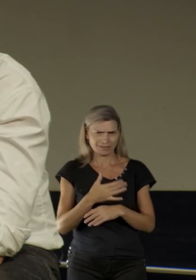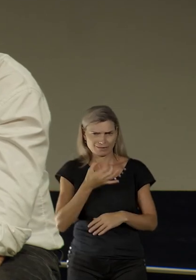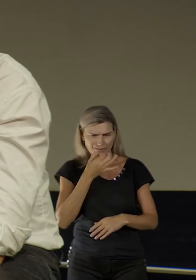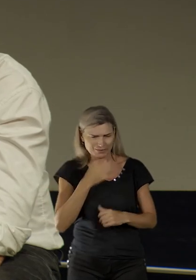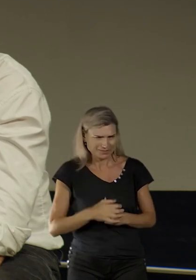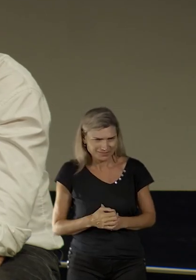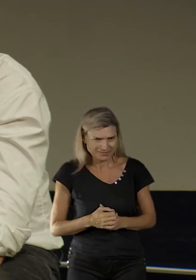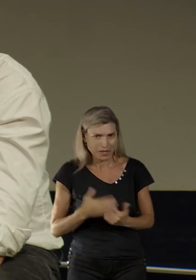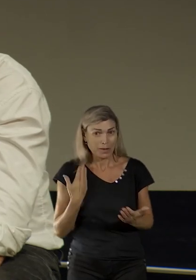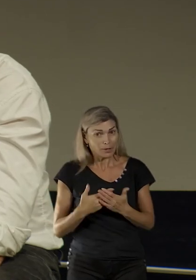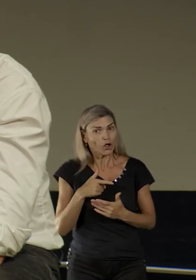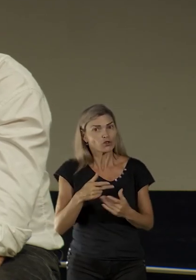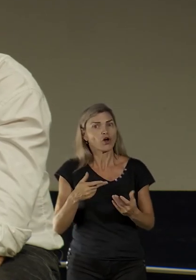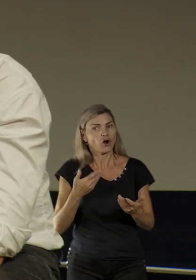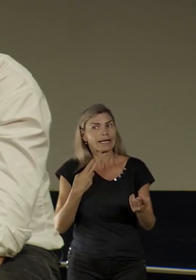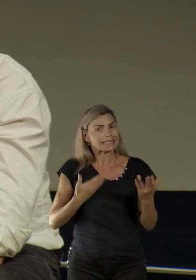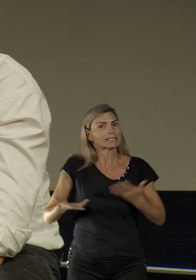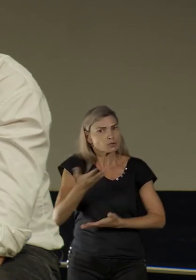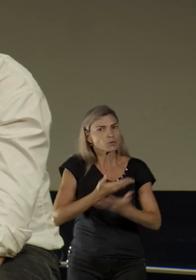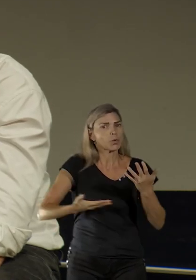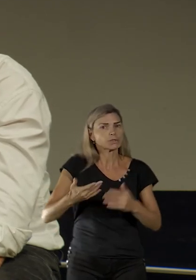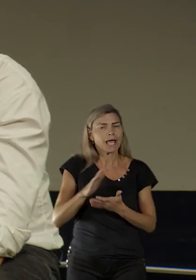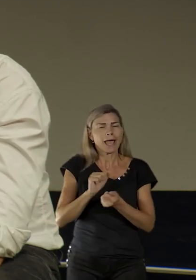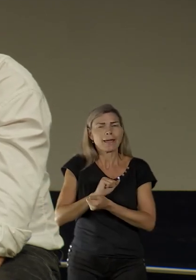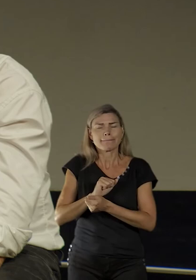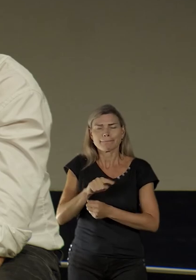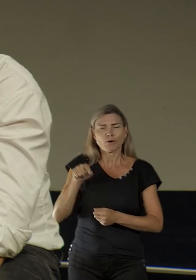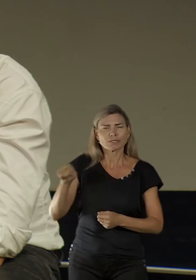A třeba na těch Nových Dvorech, kde je velká pozemková držba, a uvažujeme o tom,